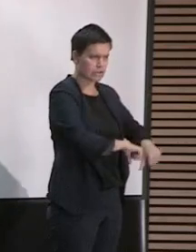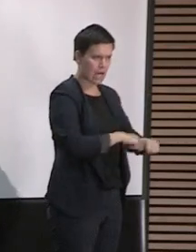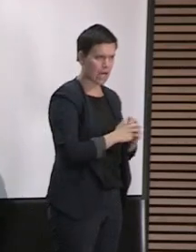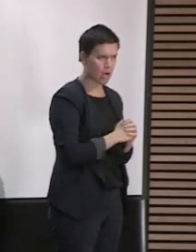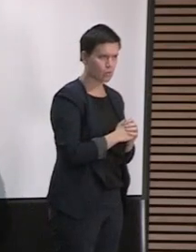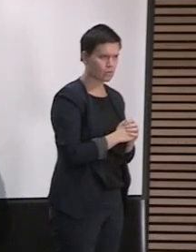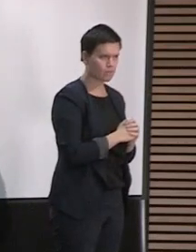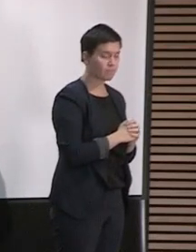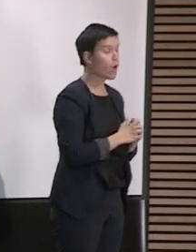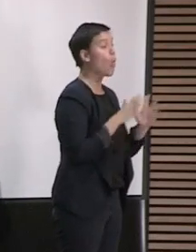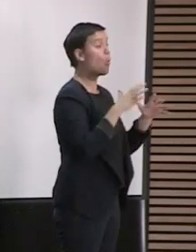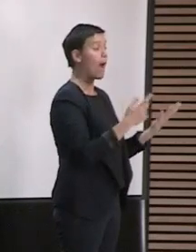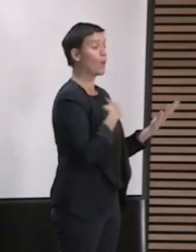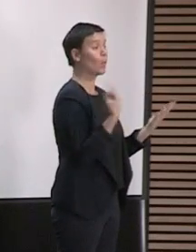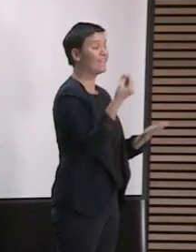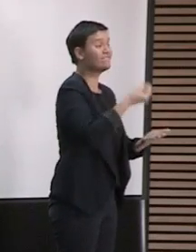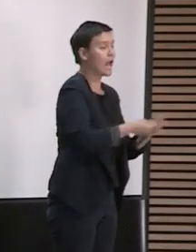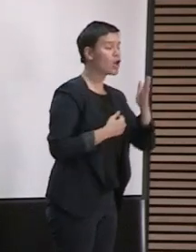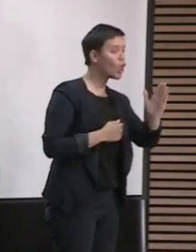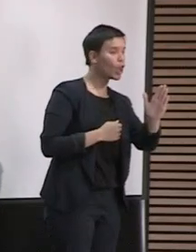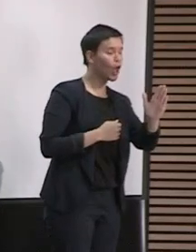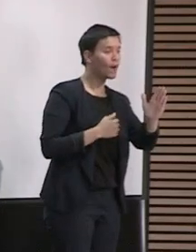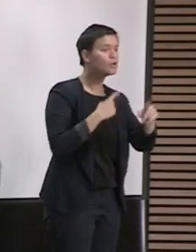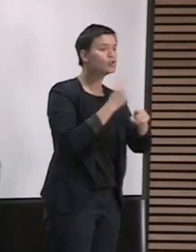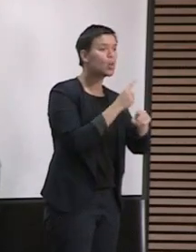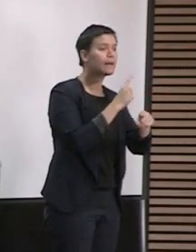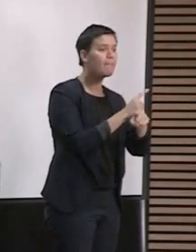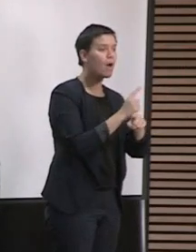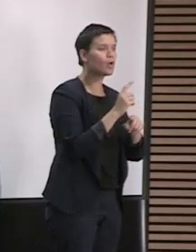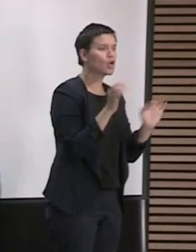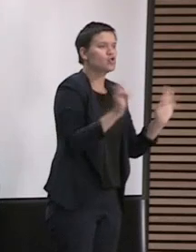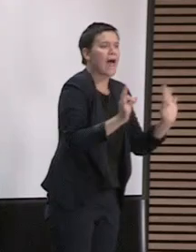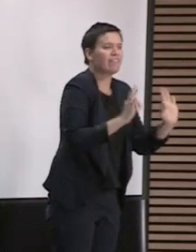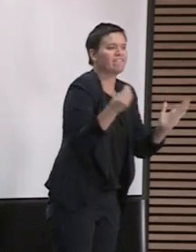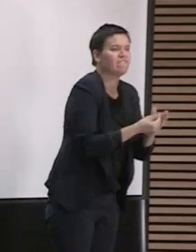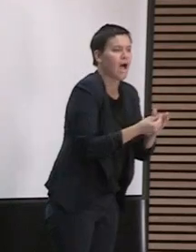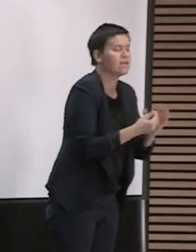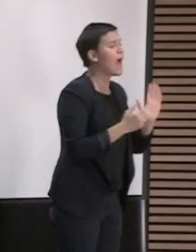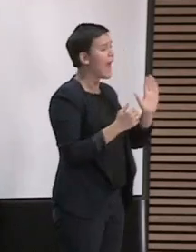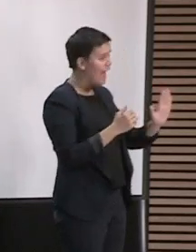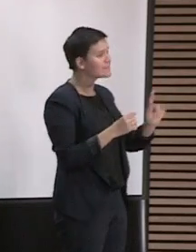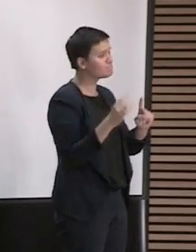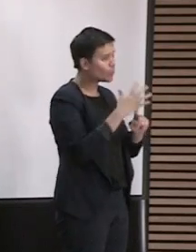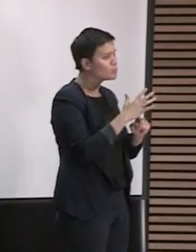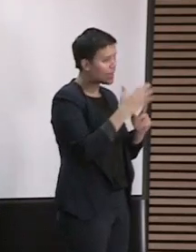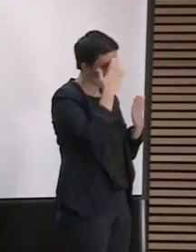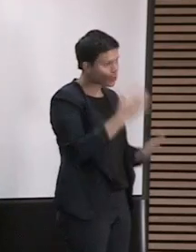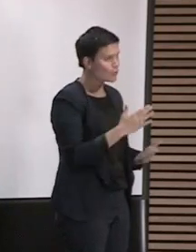pea pea e koe te homai tohu mo te aha ahua o nga kaupapa aukati ki a koe he aha ai? GRANT He aha i utua e